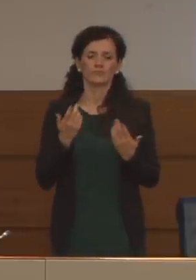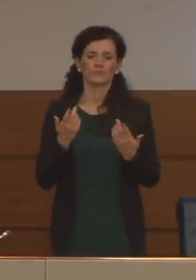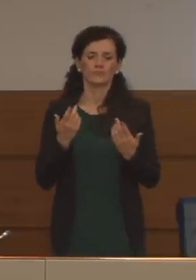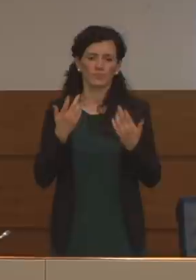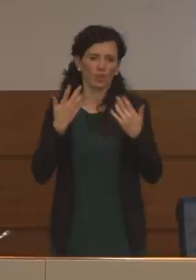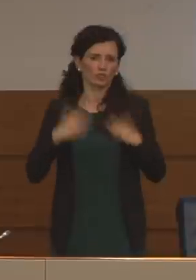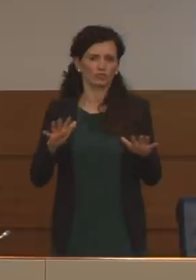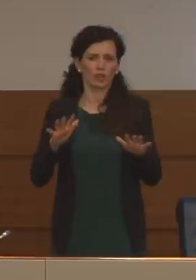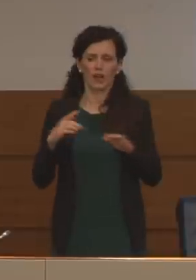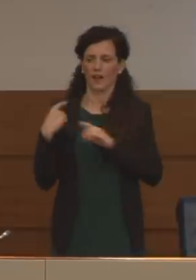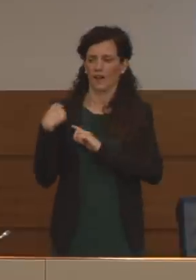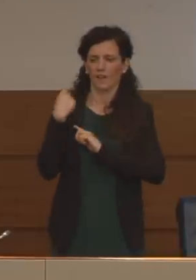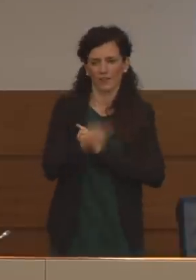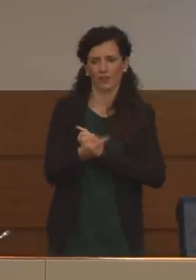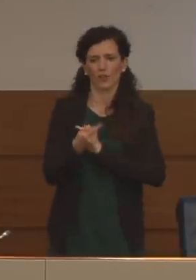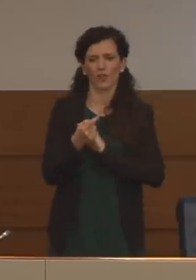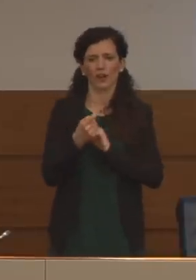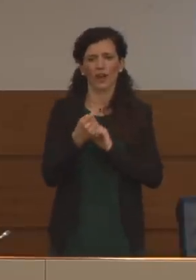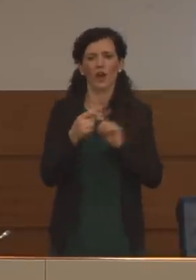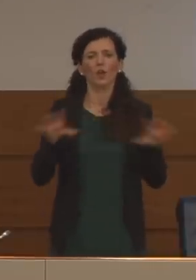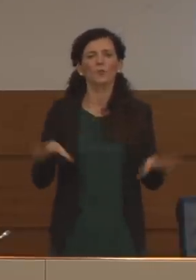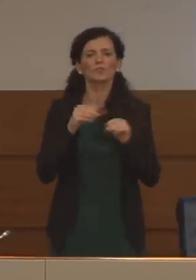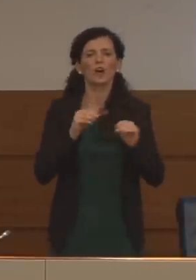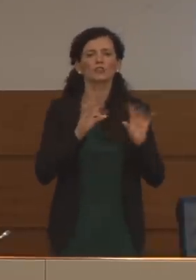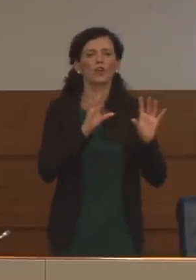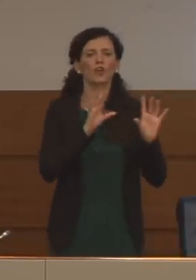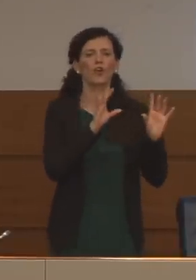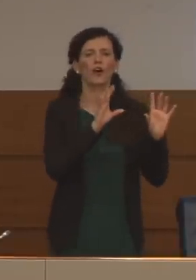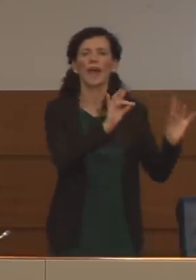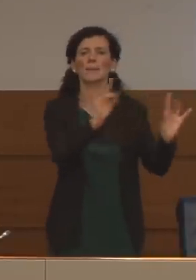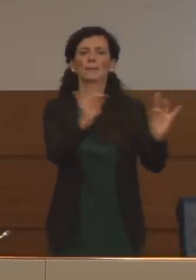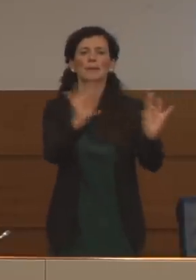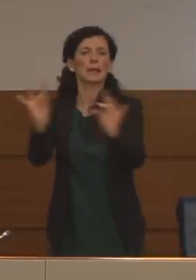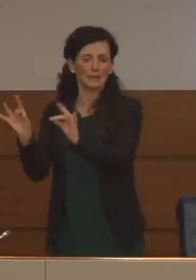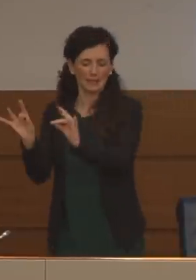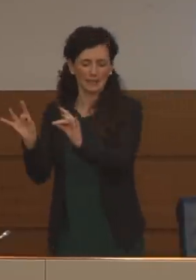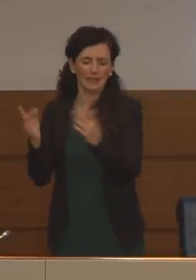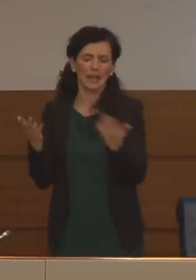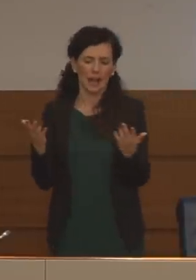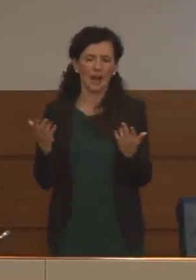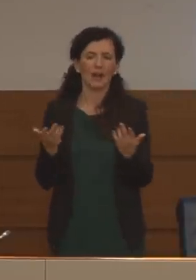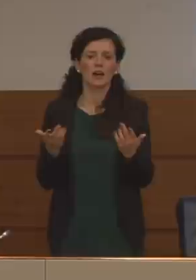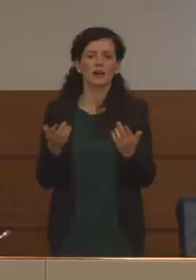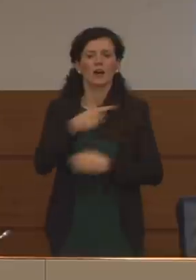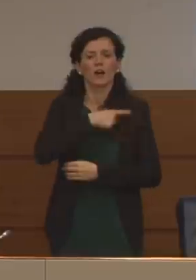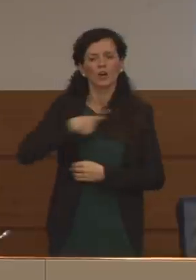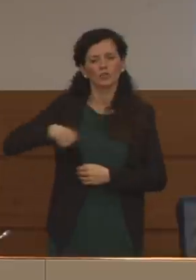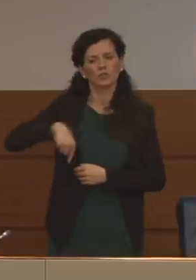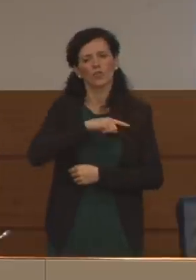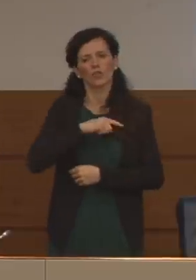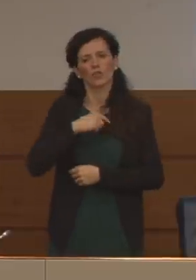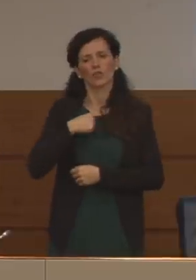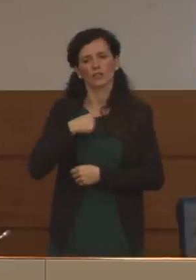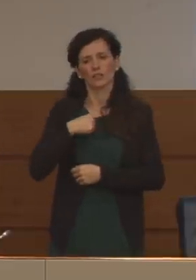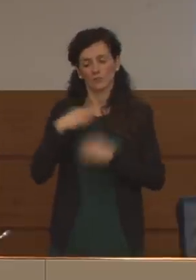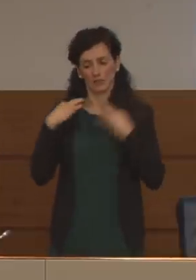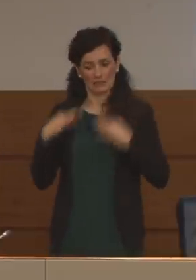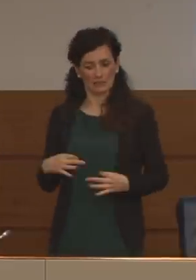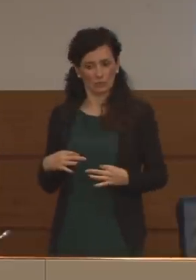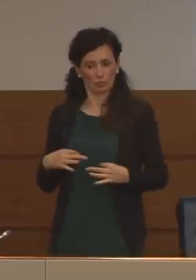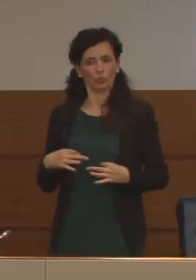quando questa epidemia è iniziata, noi abbiamo dei dati sperimentali